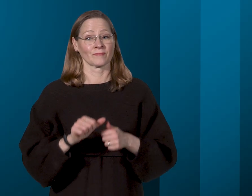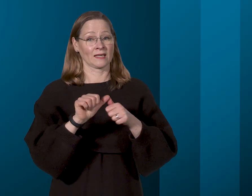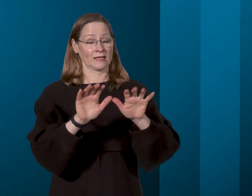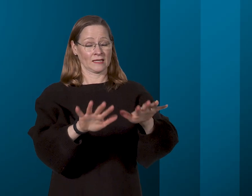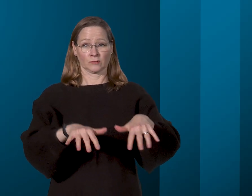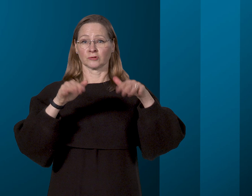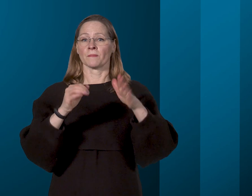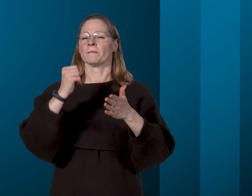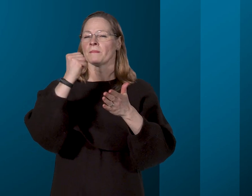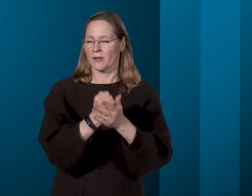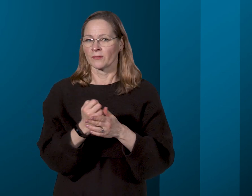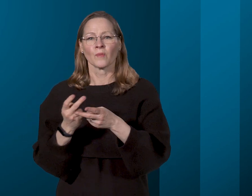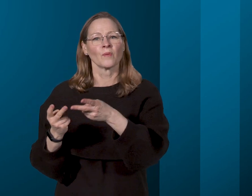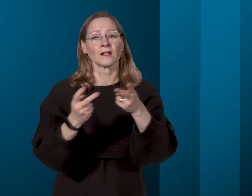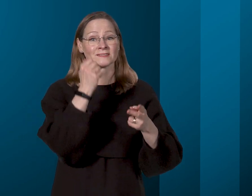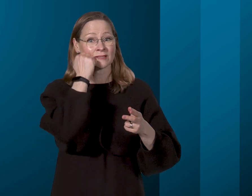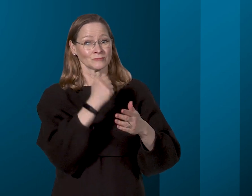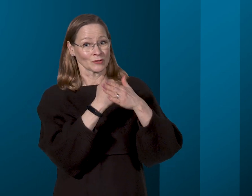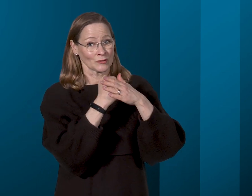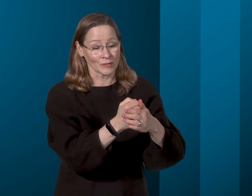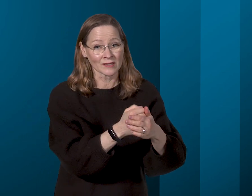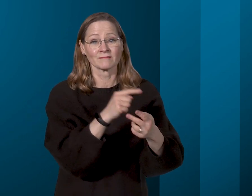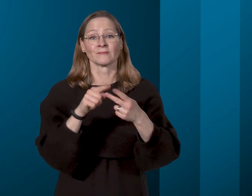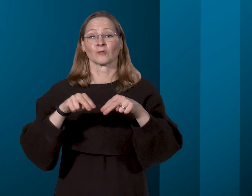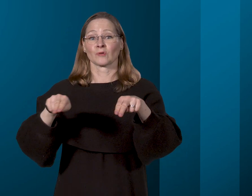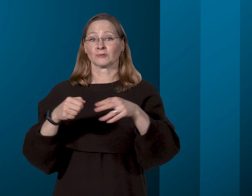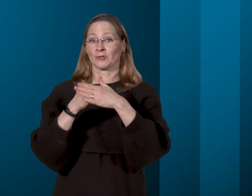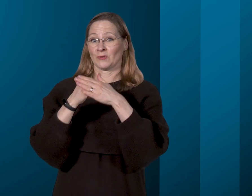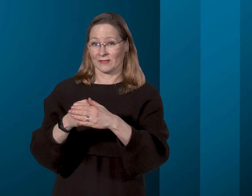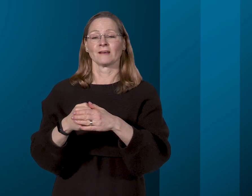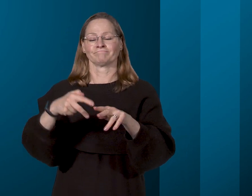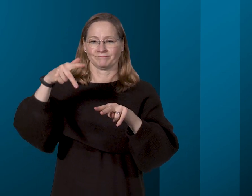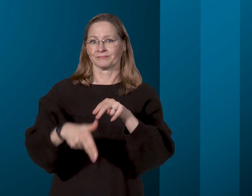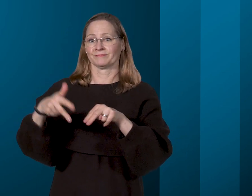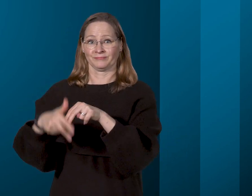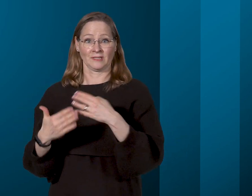Eduskunta on päättänyt leikata yleistä asumistukea ja työttömyystukea -